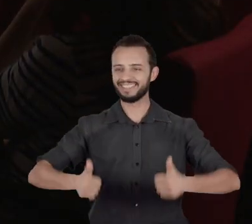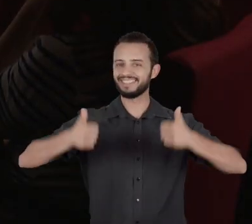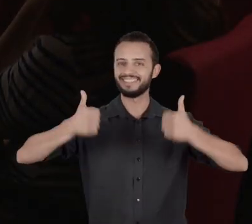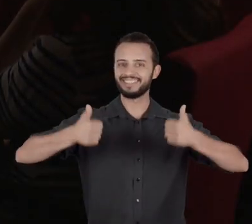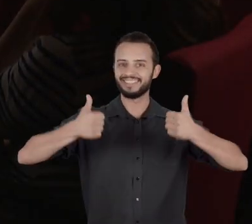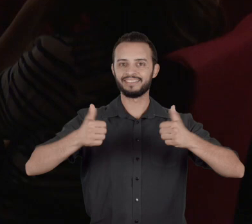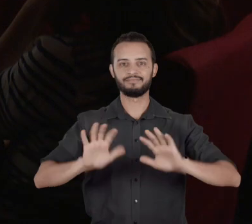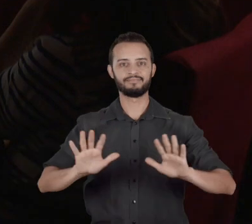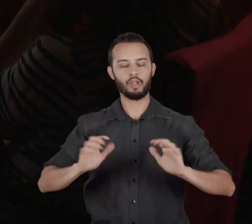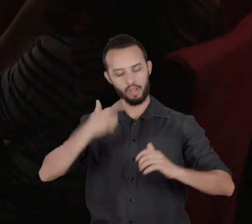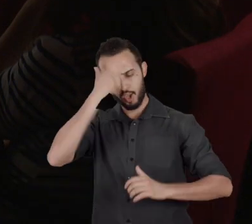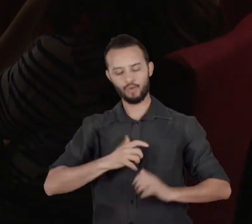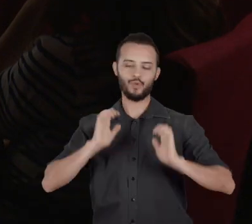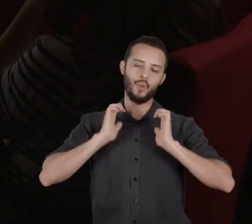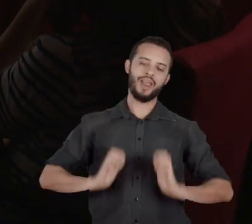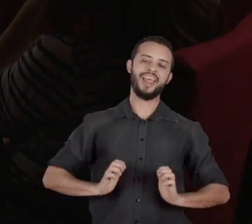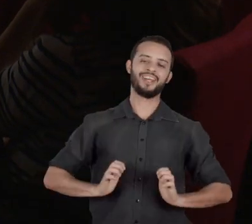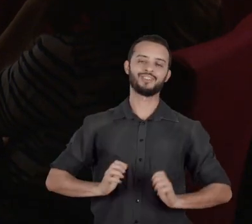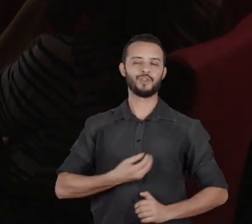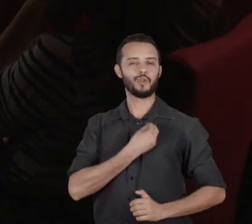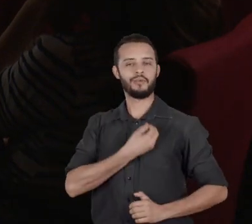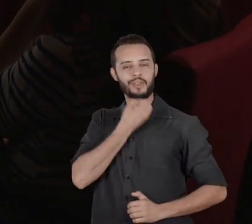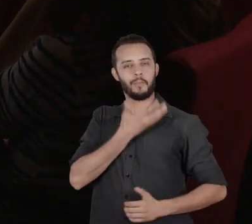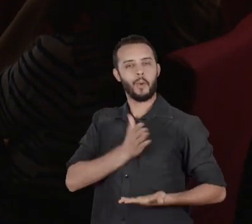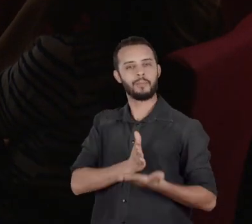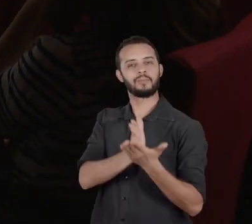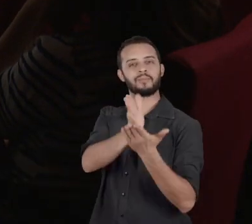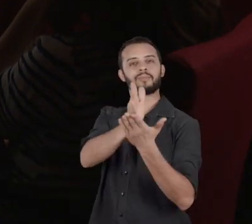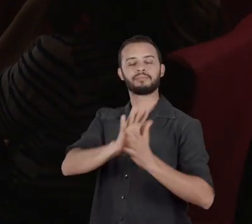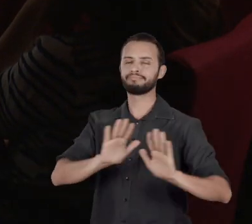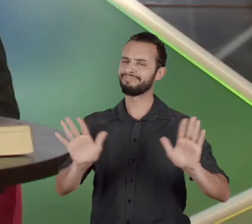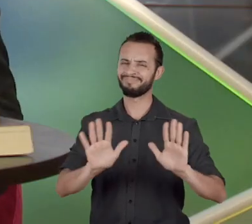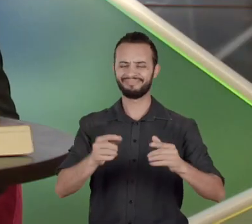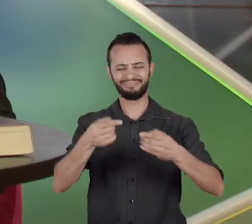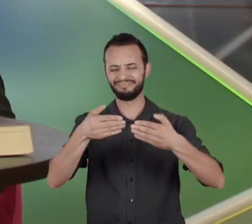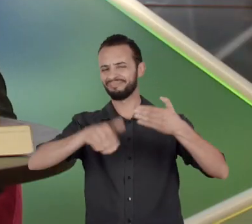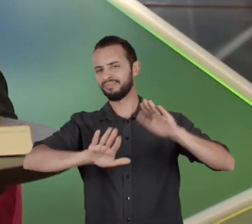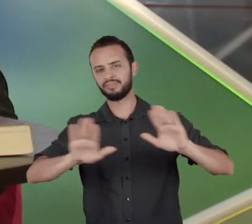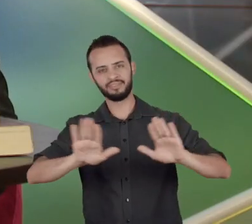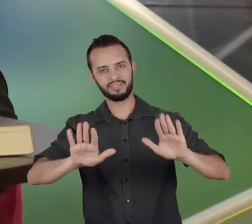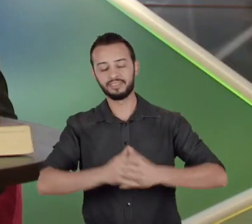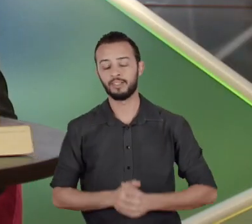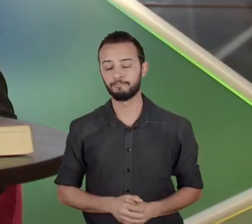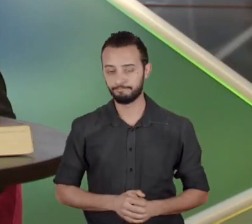e diz: pronto, eu já sou um sujeito ético, levo a boa vida humana. Não é assim!